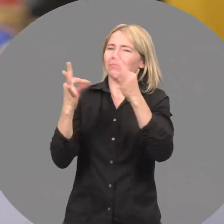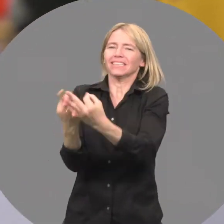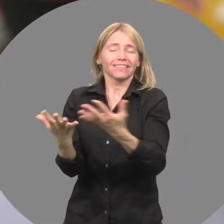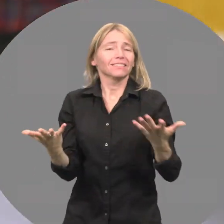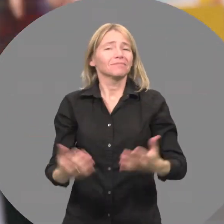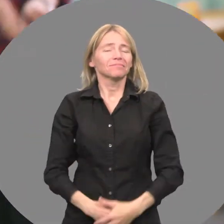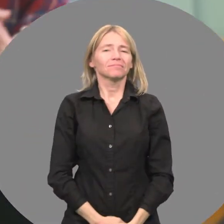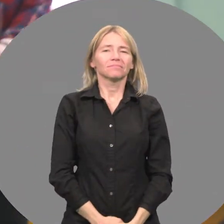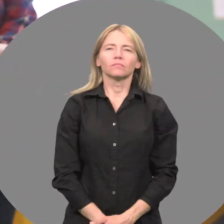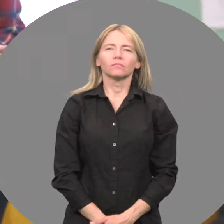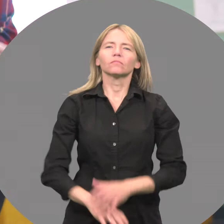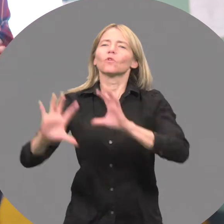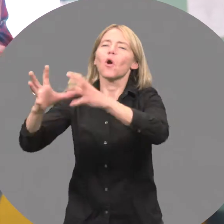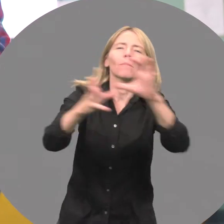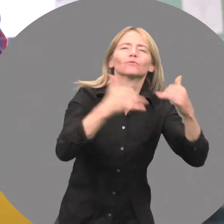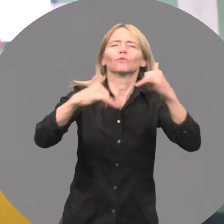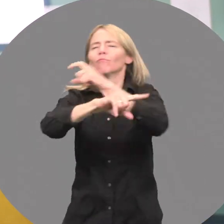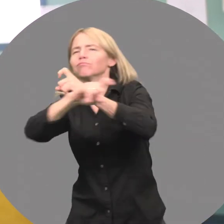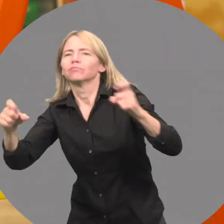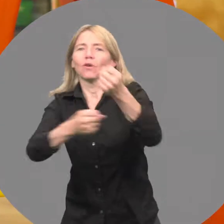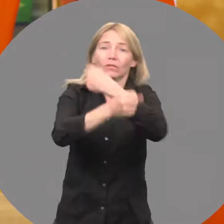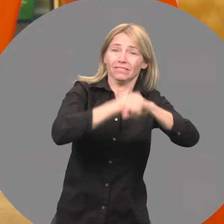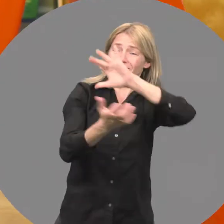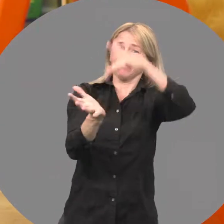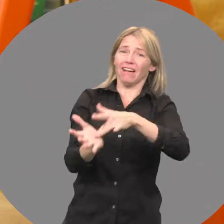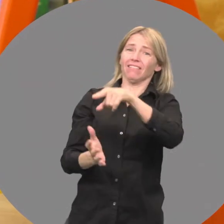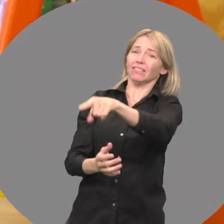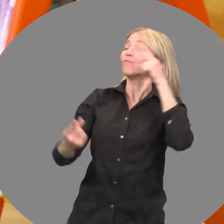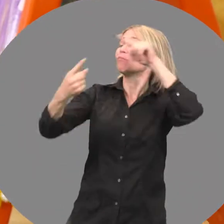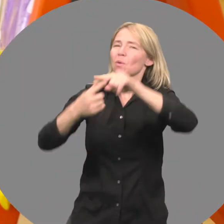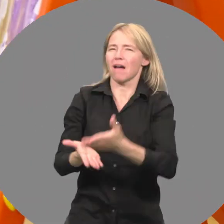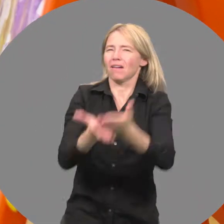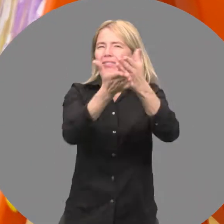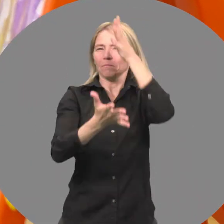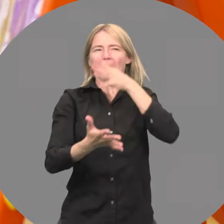Oui! C’est beau! Narrateur : Les groupes de jeux qu'organise le centre permettent